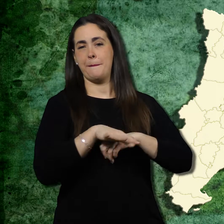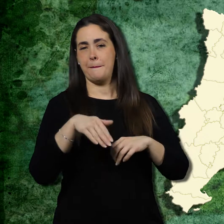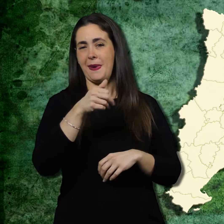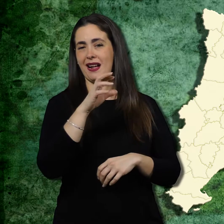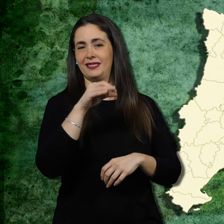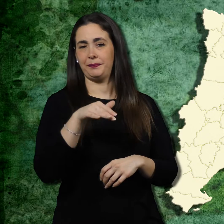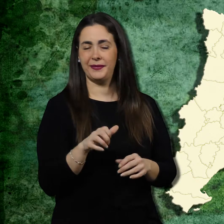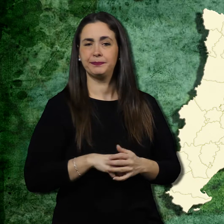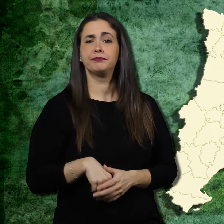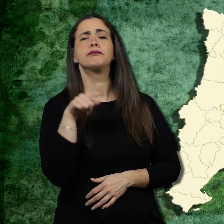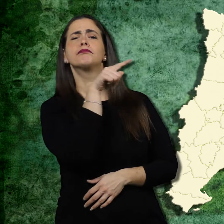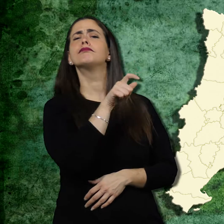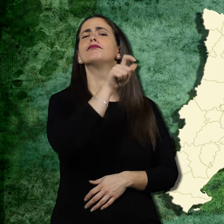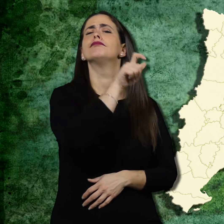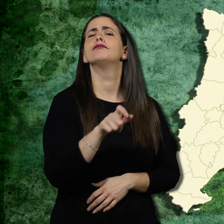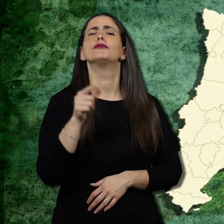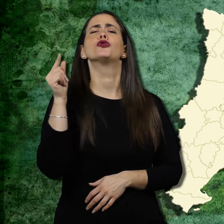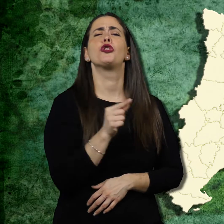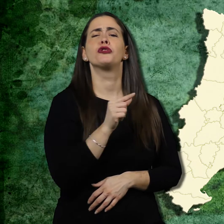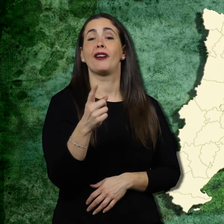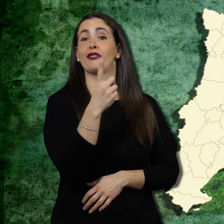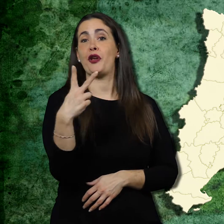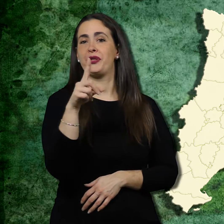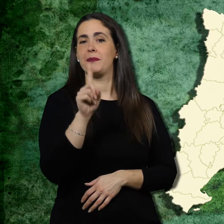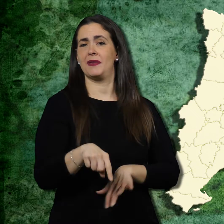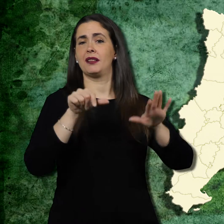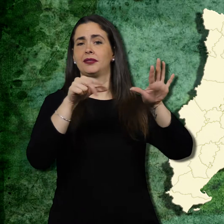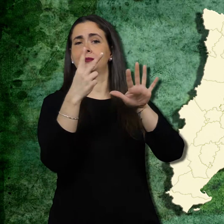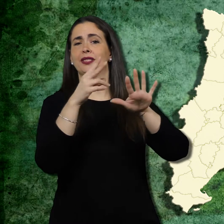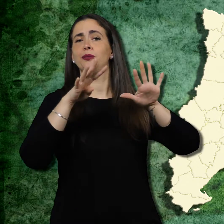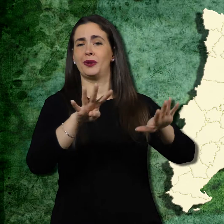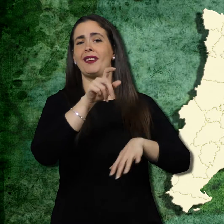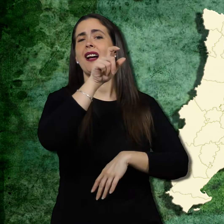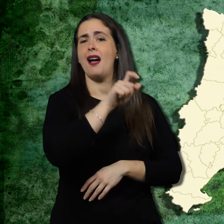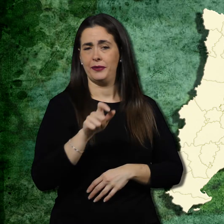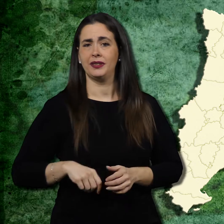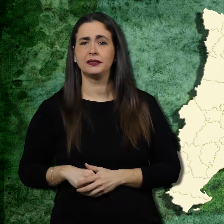Comarca: Maresme. Població: 12.536 habitants.